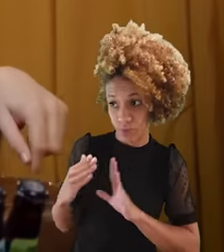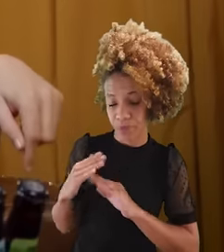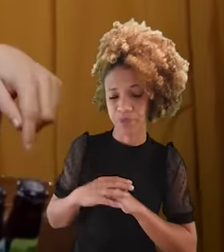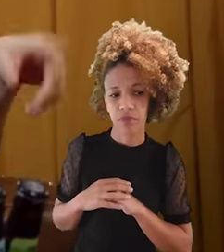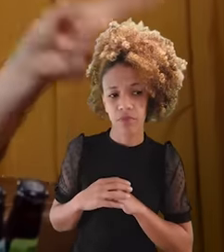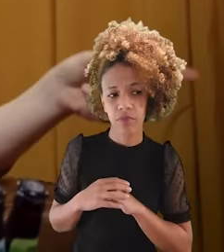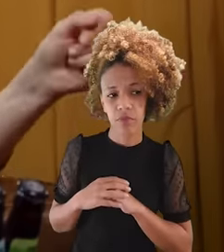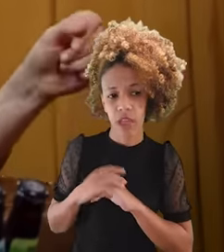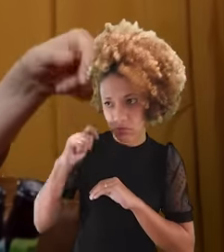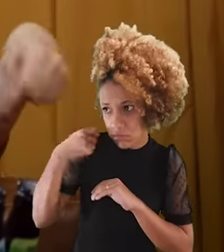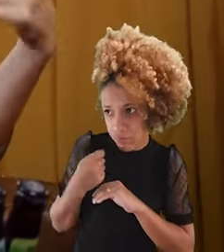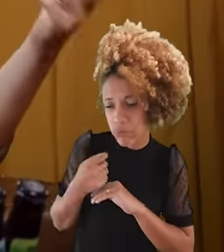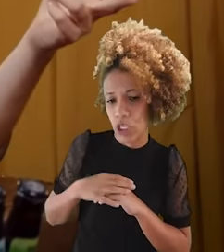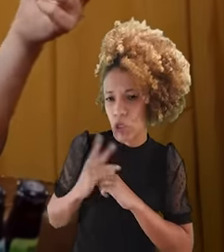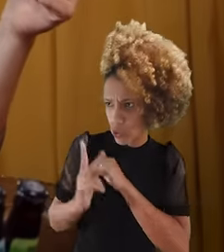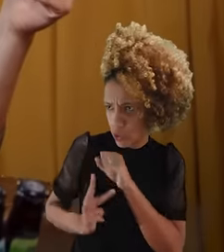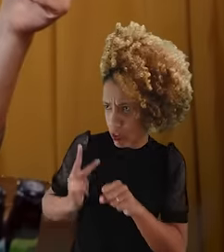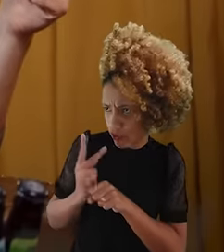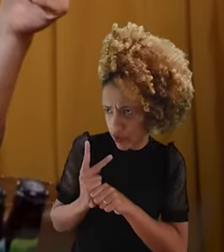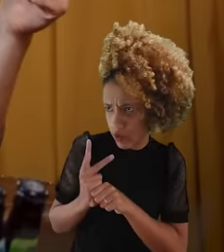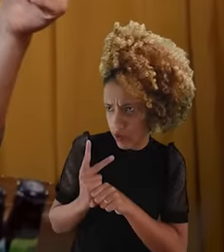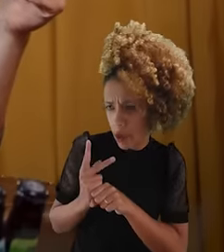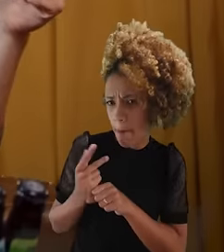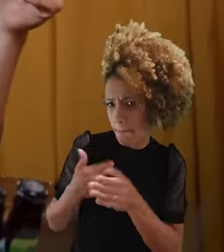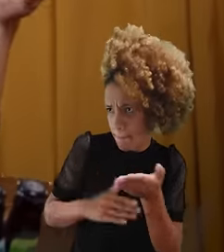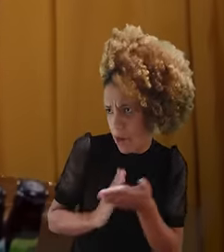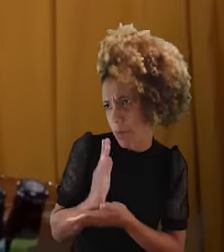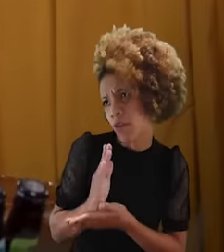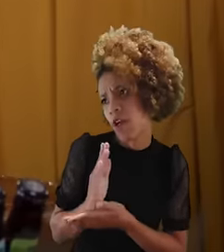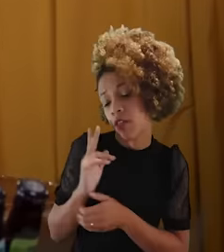aí eu fui fazer o negócio levou dois anos pro piloto ser aprovado então quando eu Estreei na